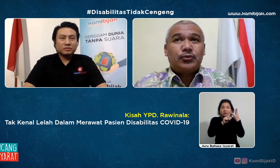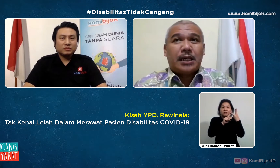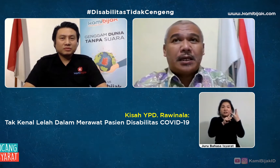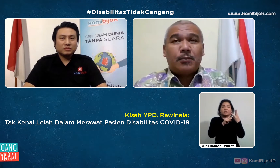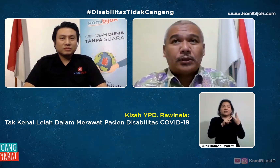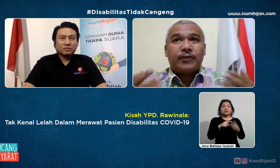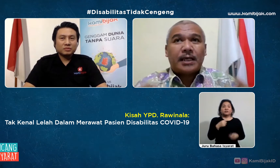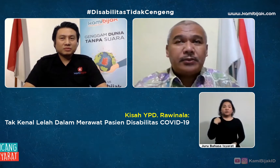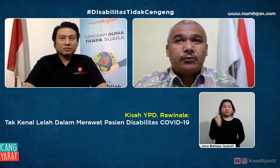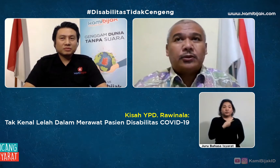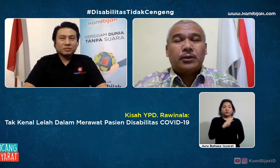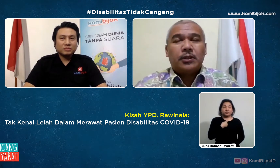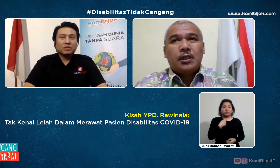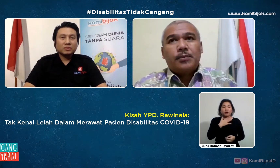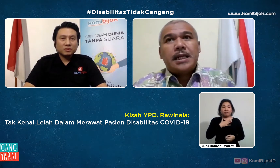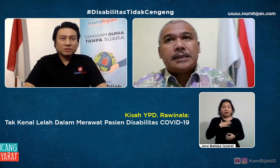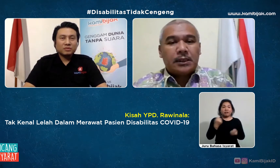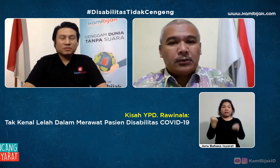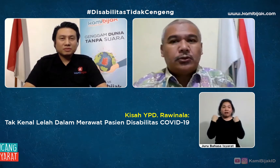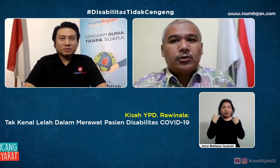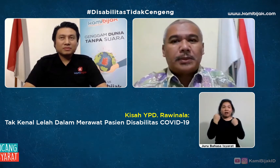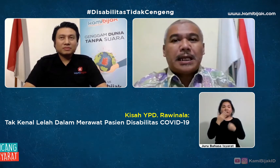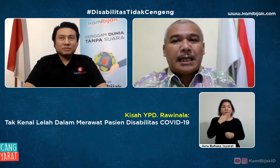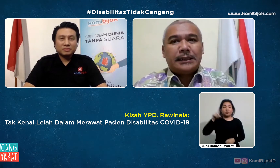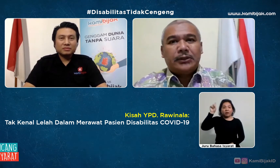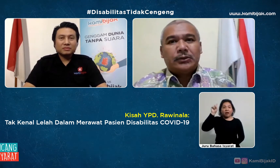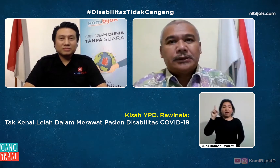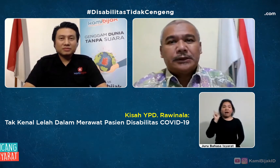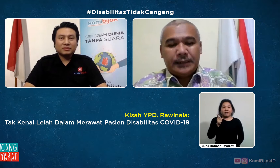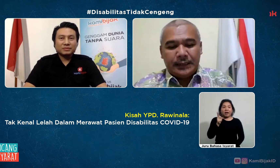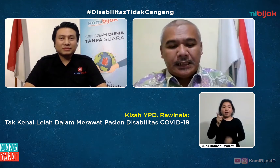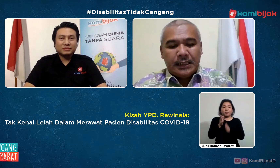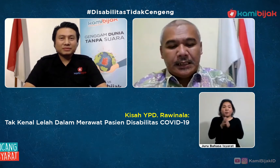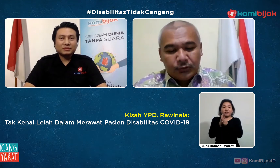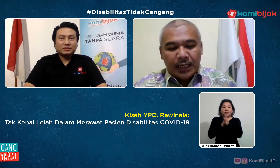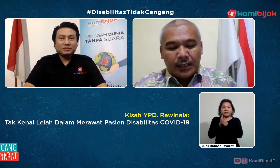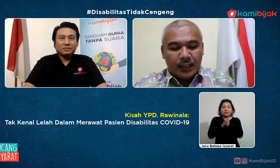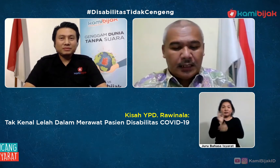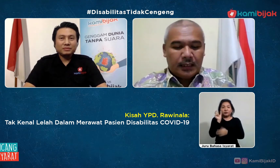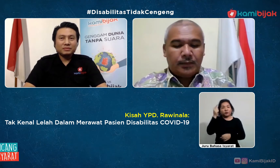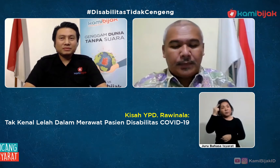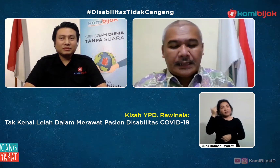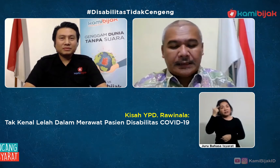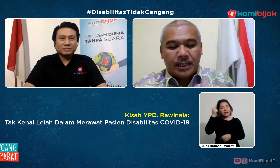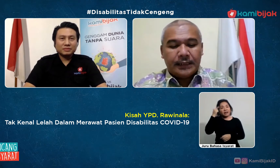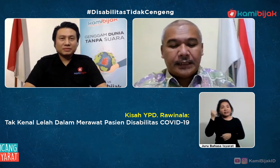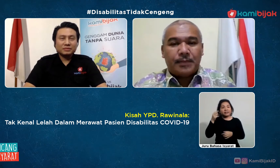Alhamdulillah,tenaga kami punya motivasi untuk belajar untuk menangani itu dari itu yang melatar belakangi.